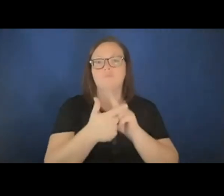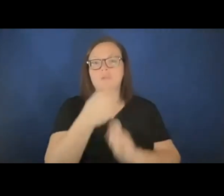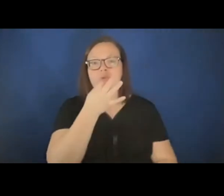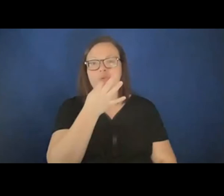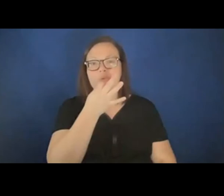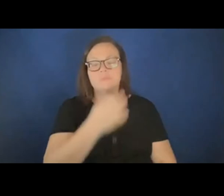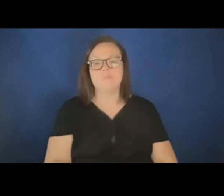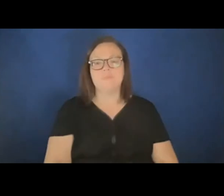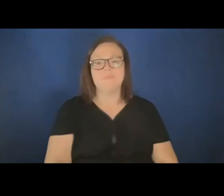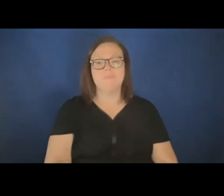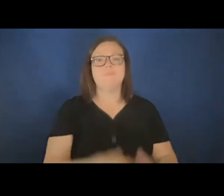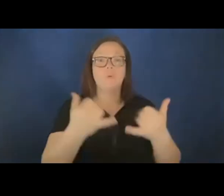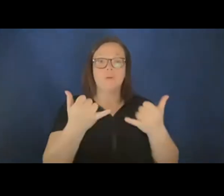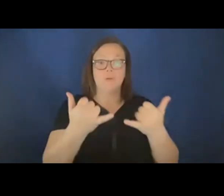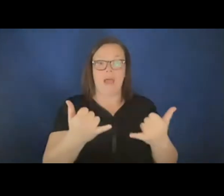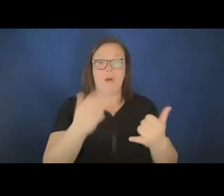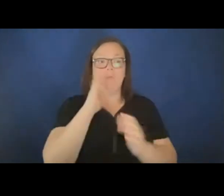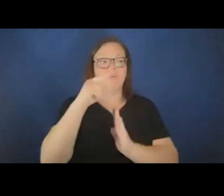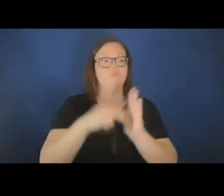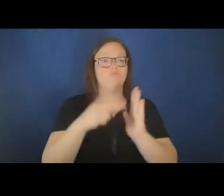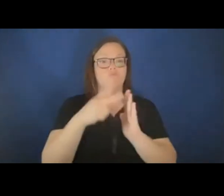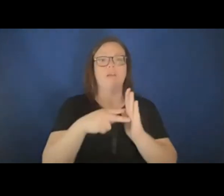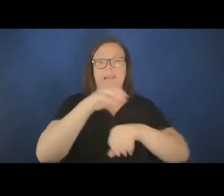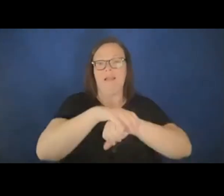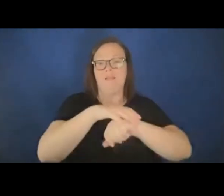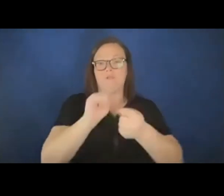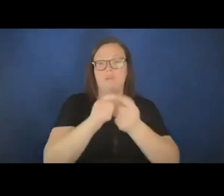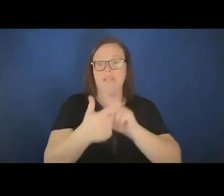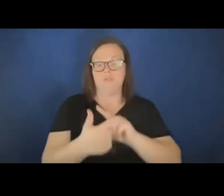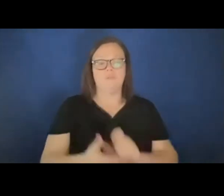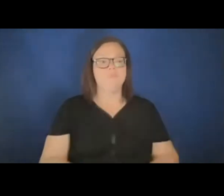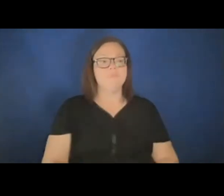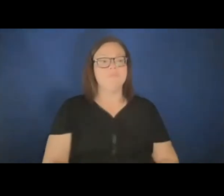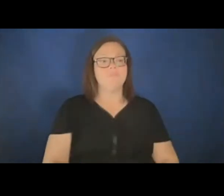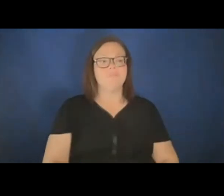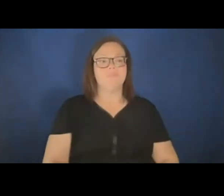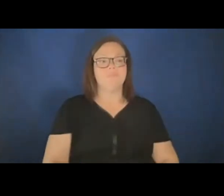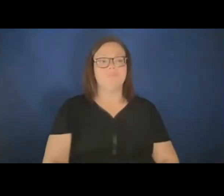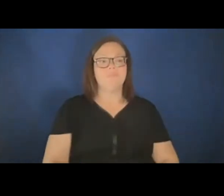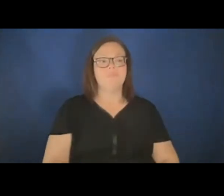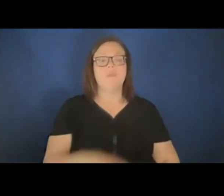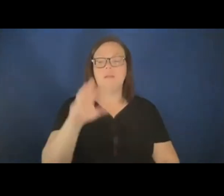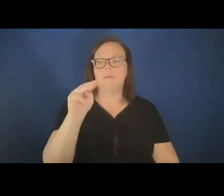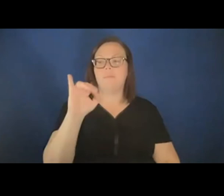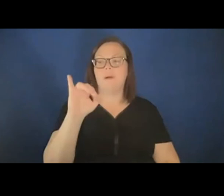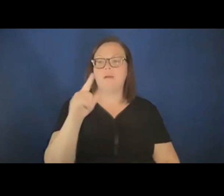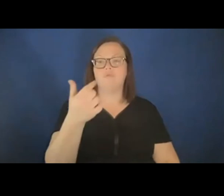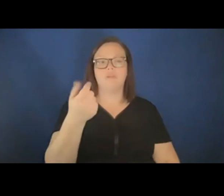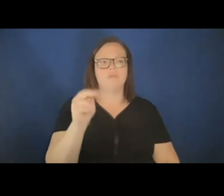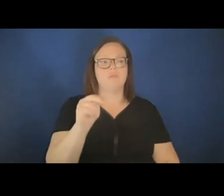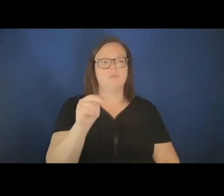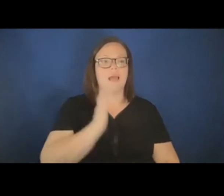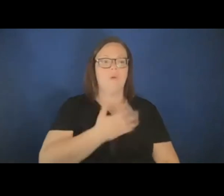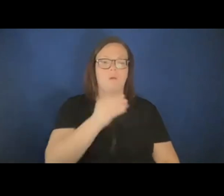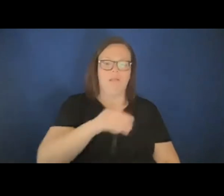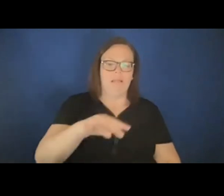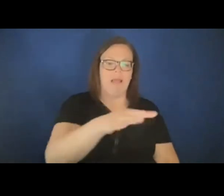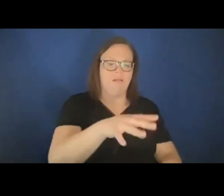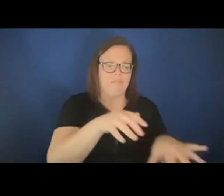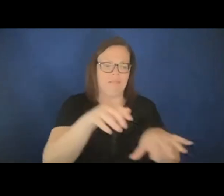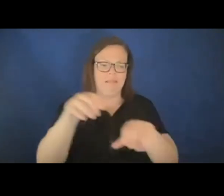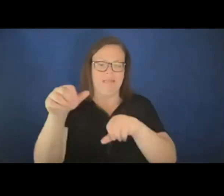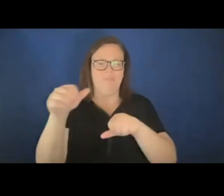Now, I'm going to read the translation. "Migration." Leaving our land is wound and scar